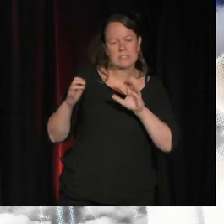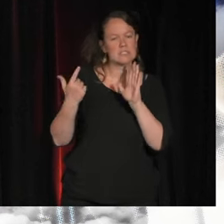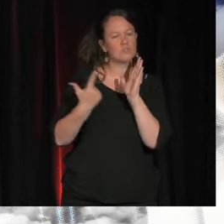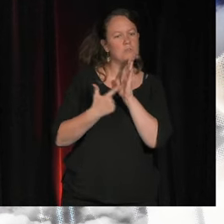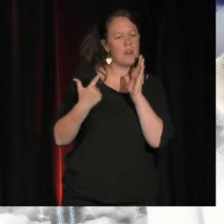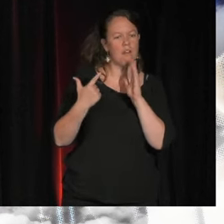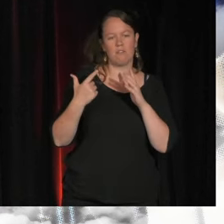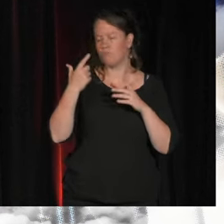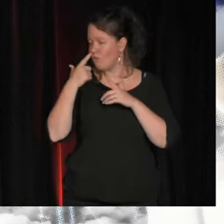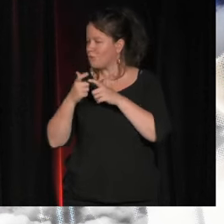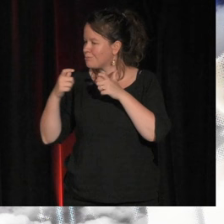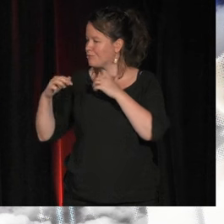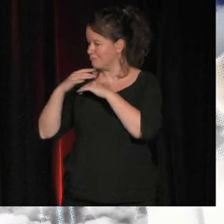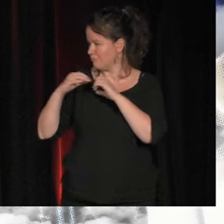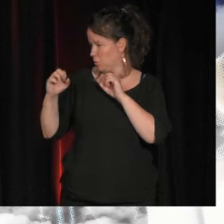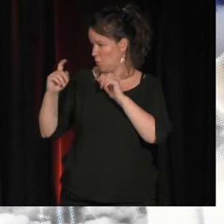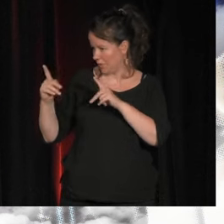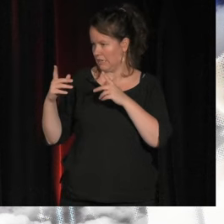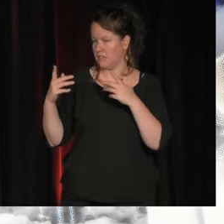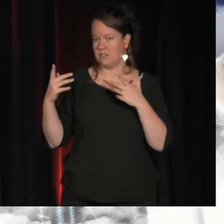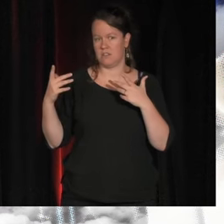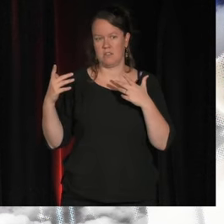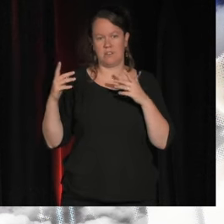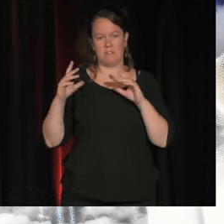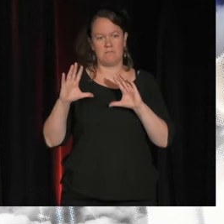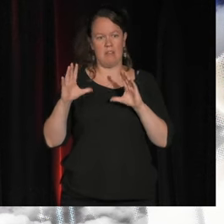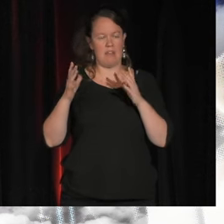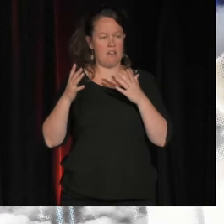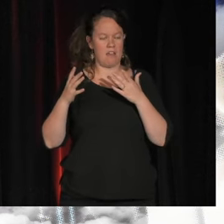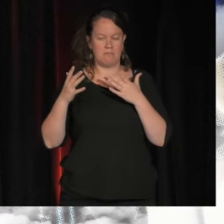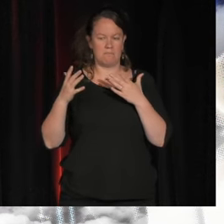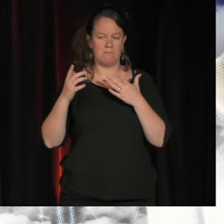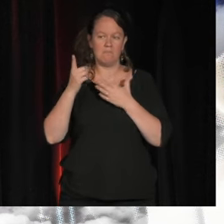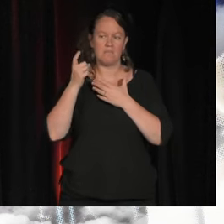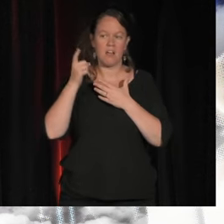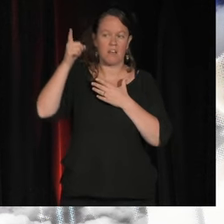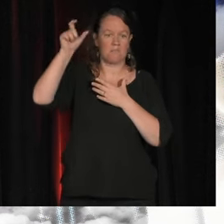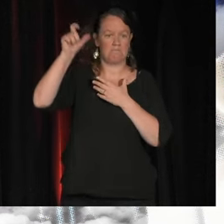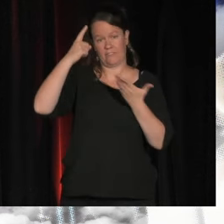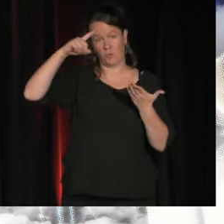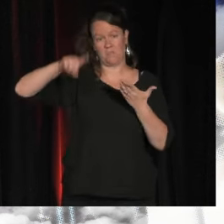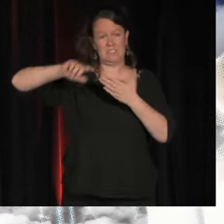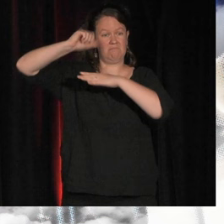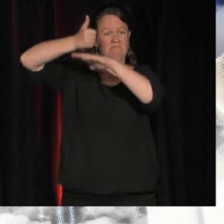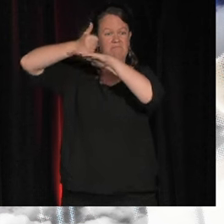les mêmes choses et oui, aujourd'hui, les décisions viennent d'en haut. Et tu as raison d'expliquer qu'il y a le… C'est vrai qu'on ne parle pas forcément beaucoup des jeux mobiles,